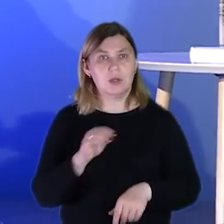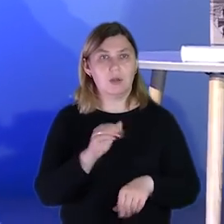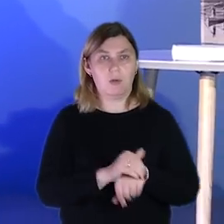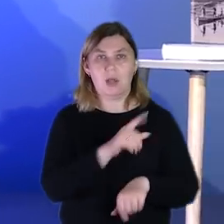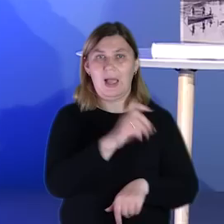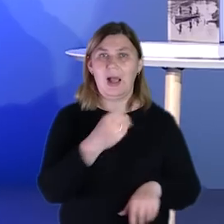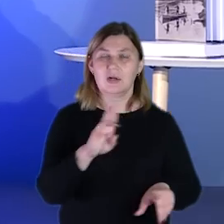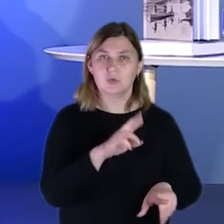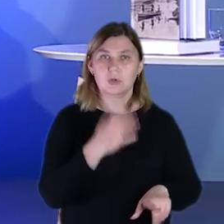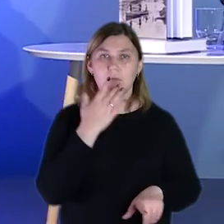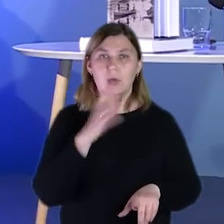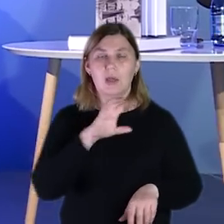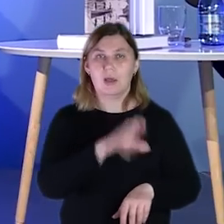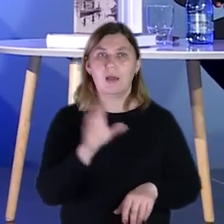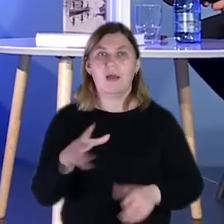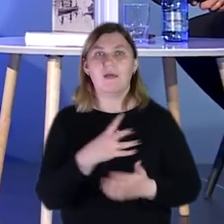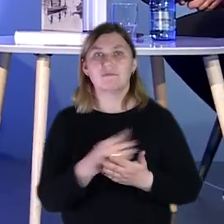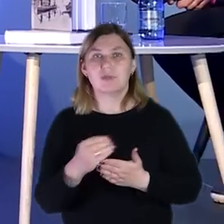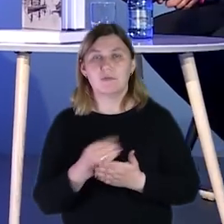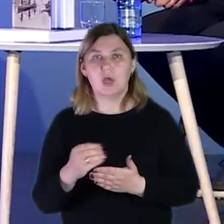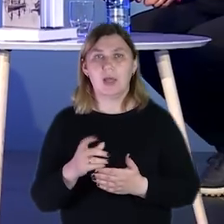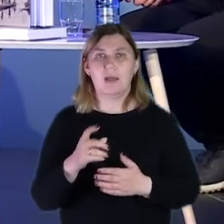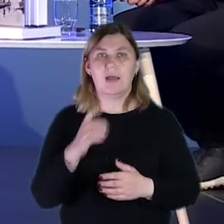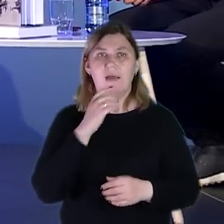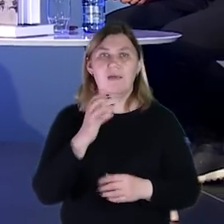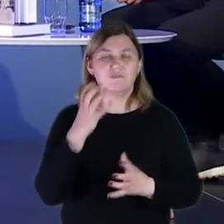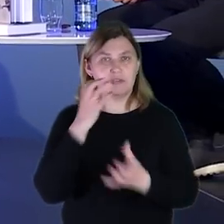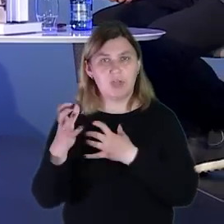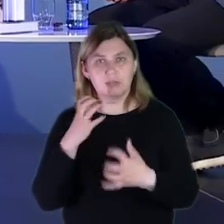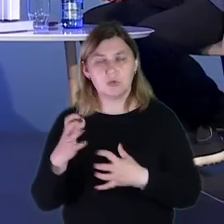wspomniał) obsada etatowa zarówno ekspozytury wywiadu, jak i